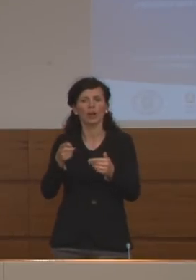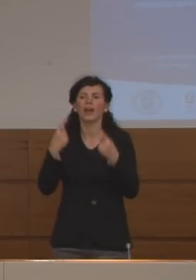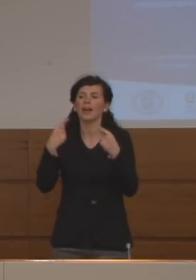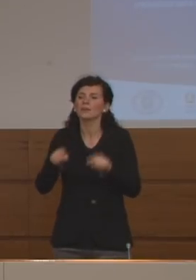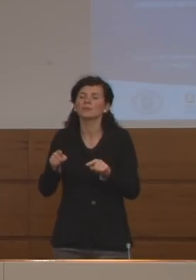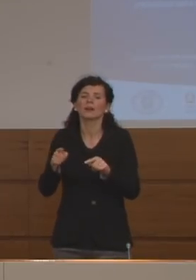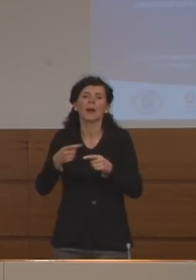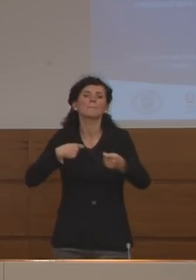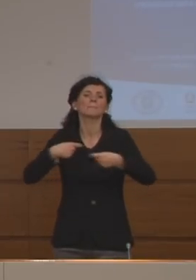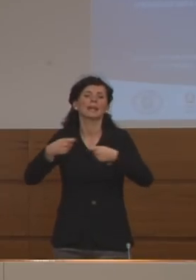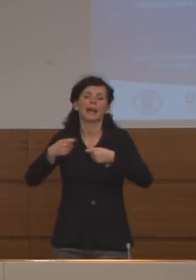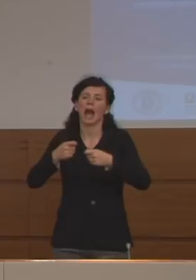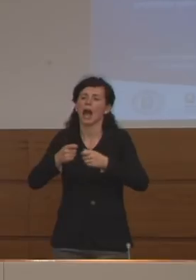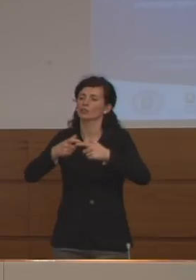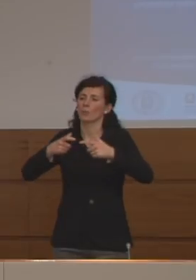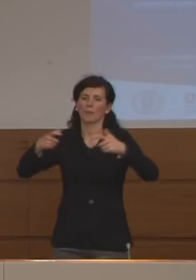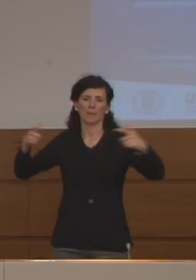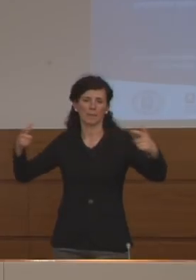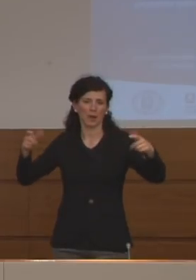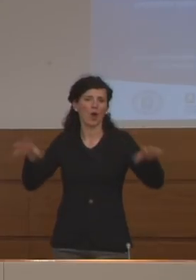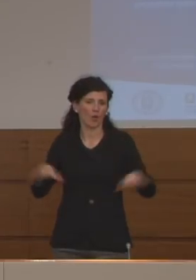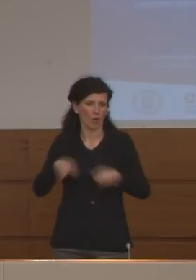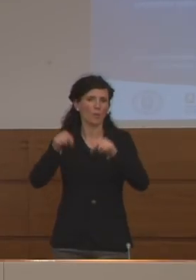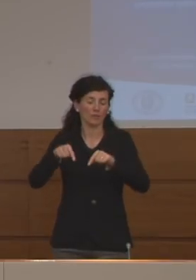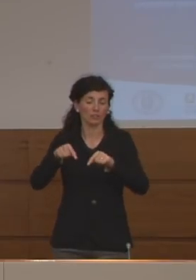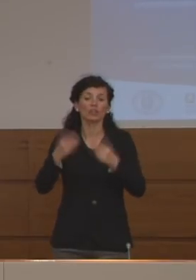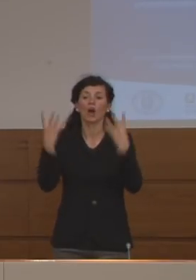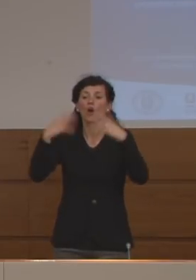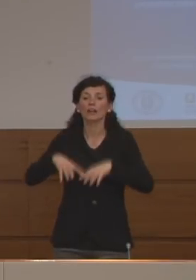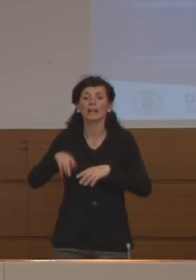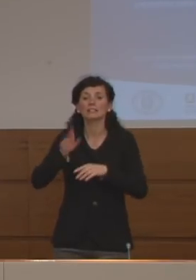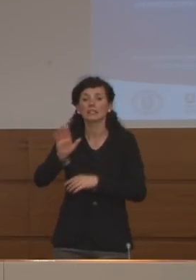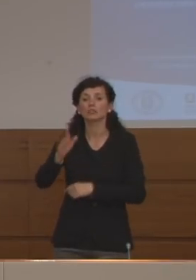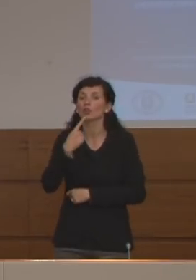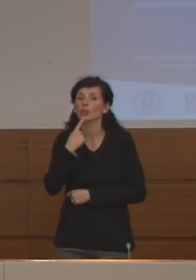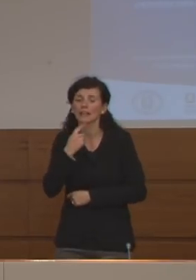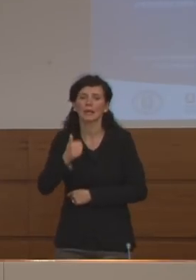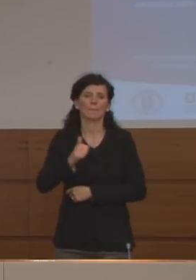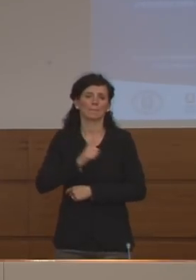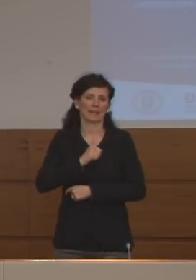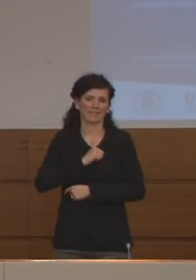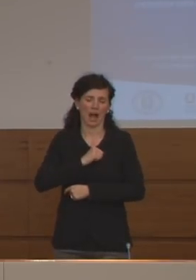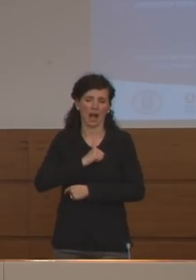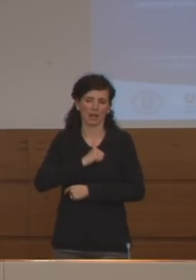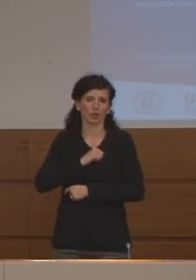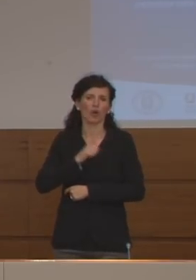espansione, organizzato dai privati, da chi fa la vendita al dettaglio.